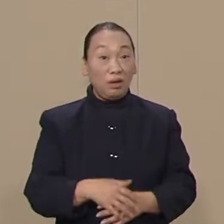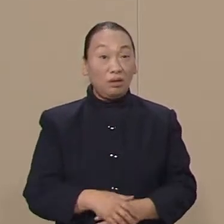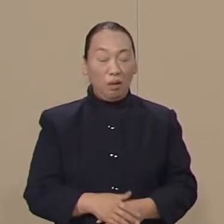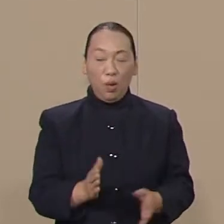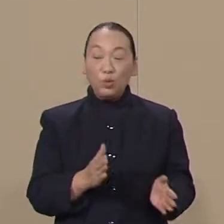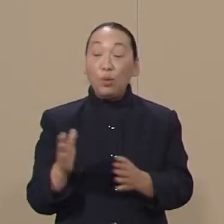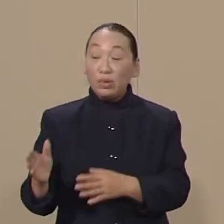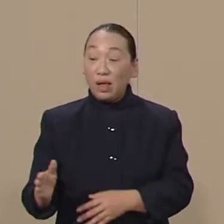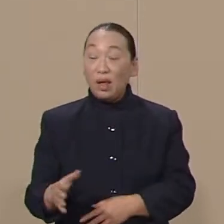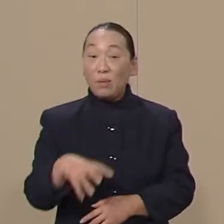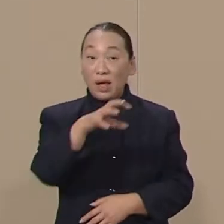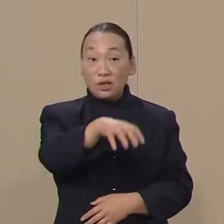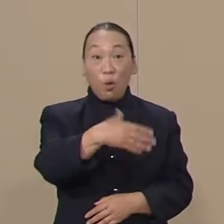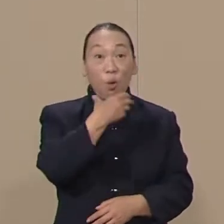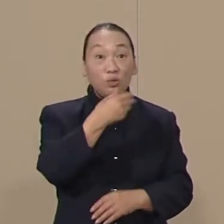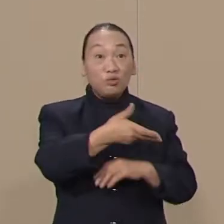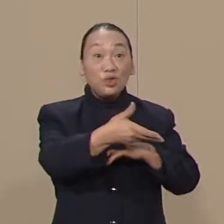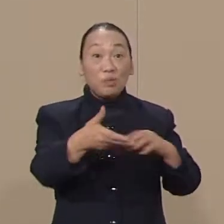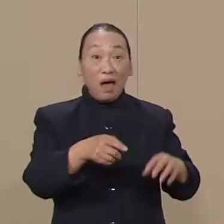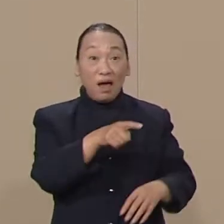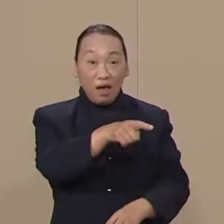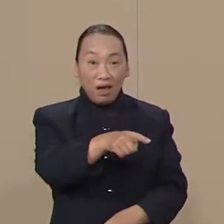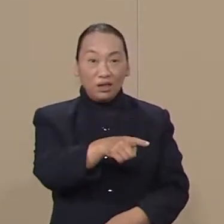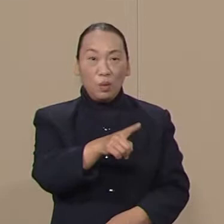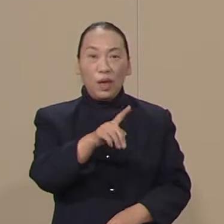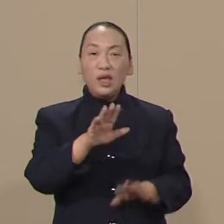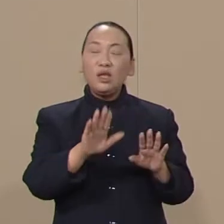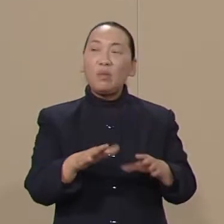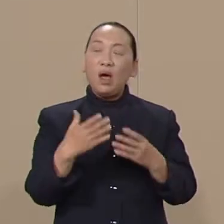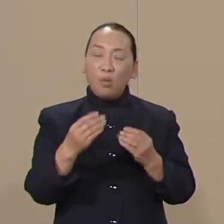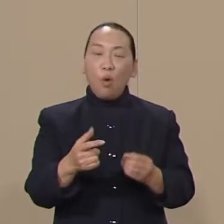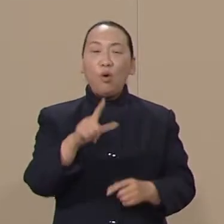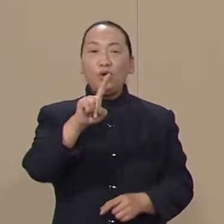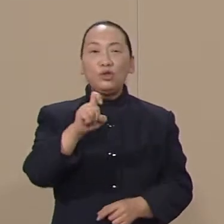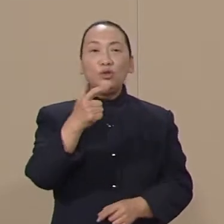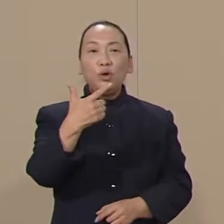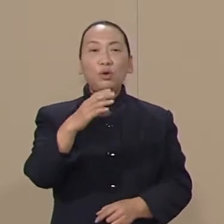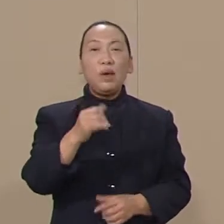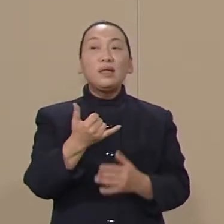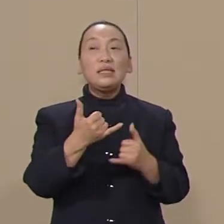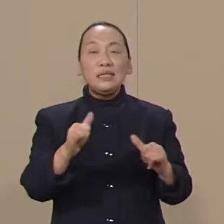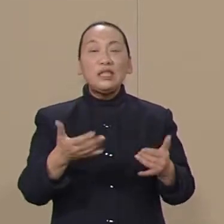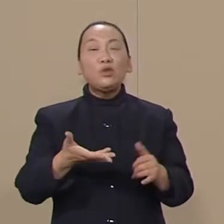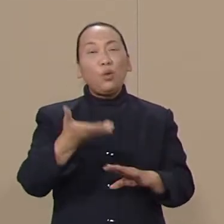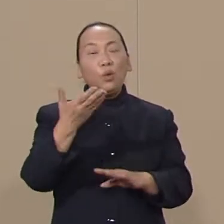福島ではね いまだにあの… 16万人以上の人が 故郷に帰れない